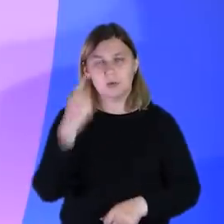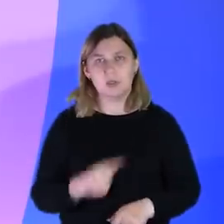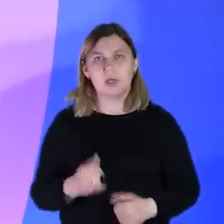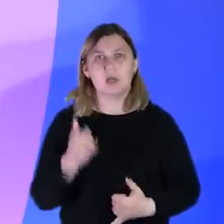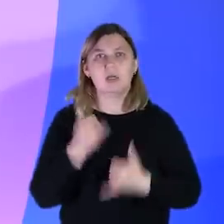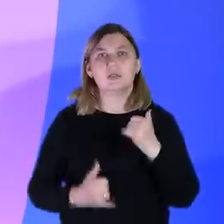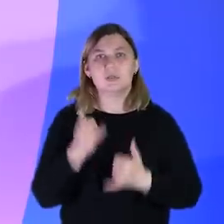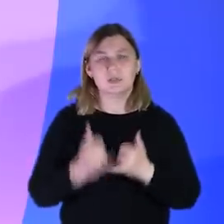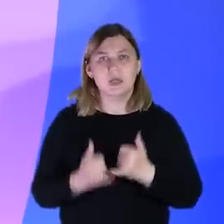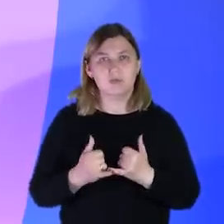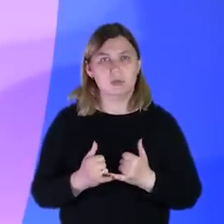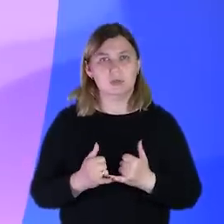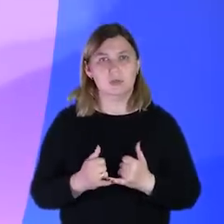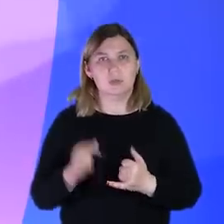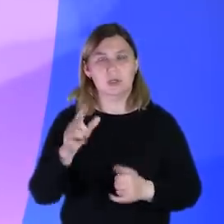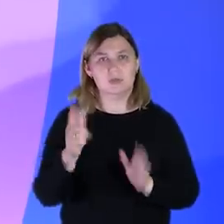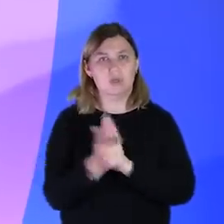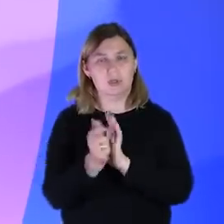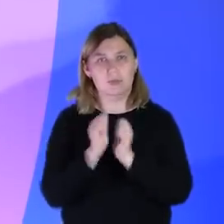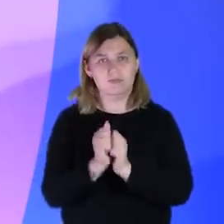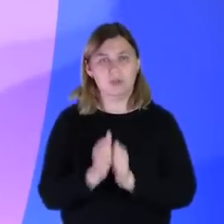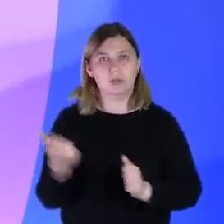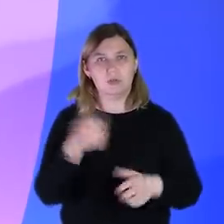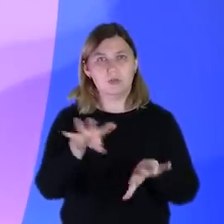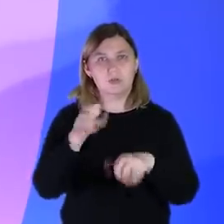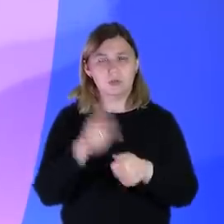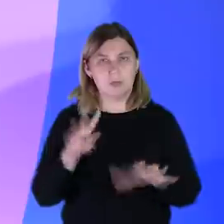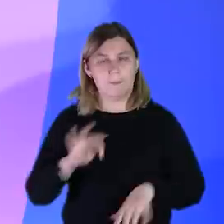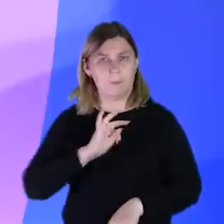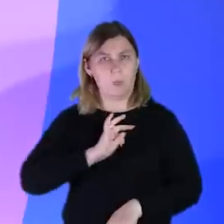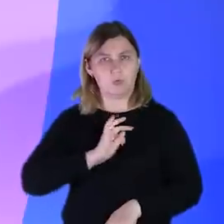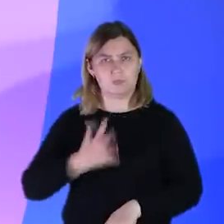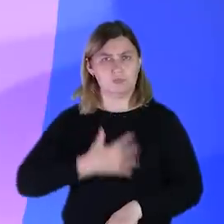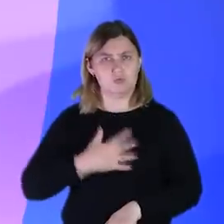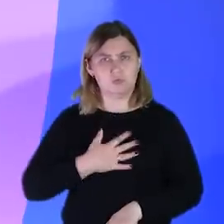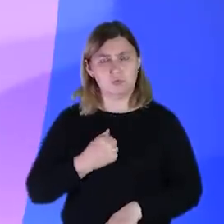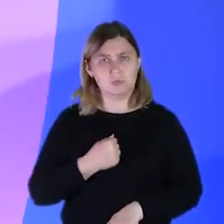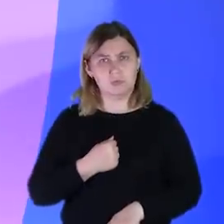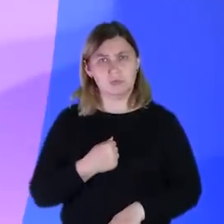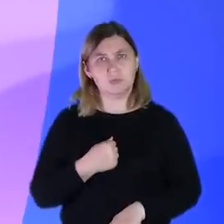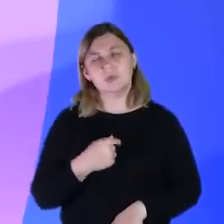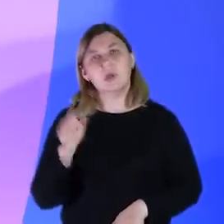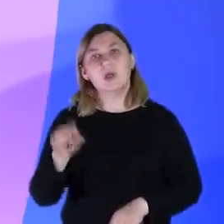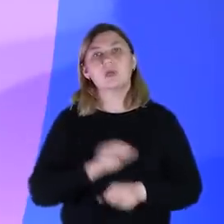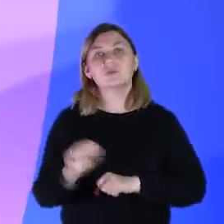jeżeli chodzi o sam 17 września '39 roku. ... Moje odczucie jest takie, że załogi strażnic